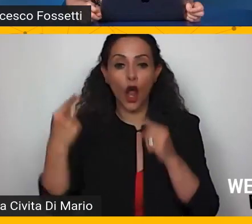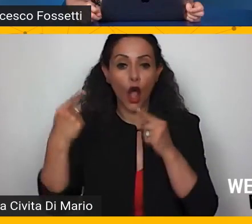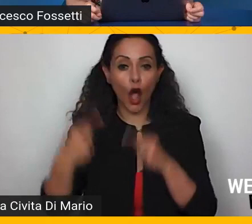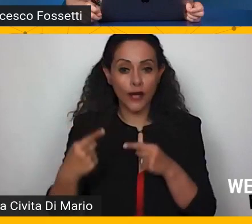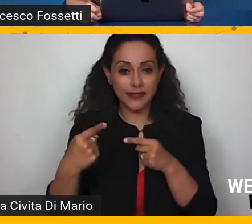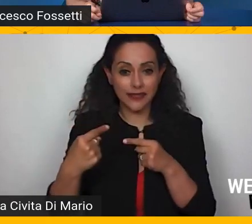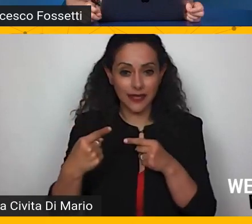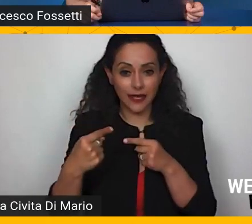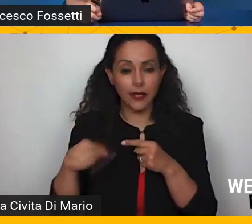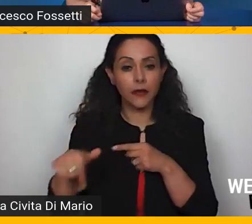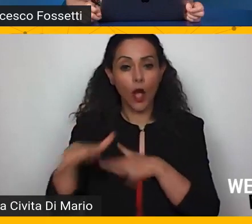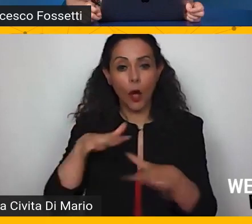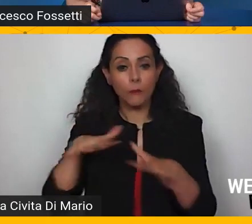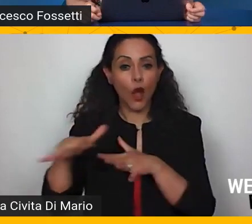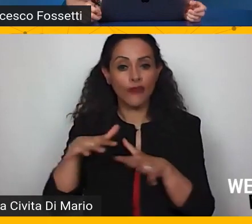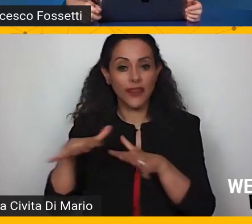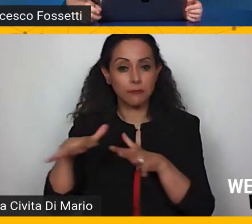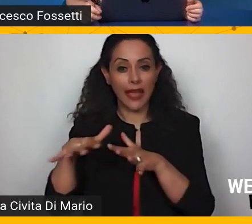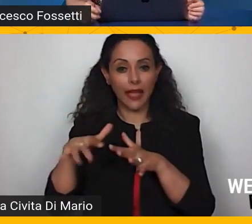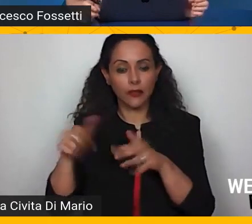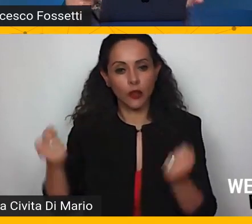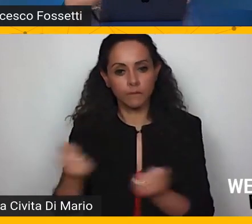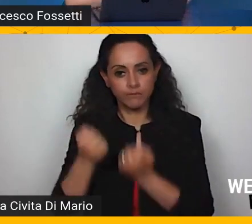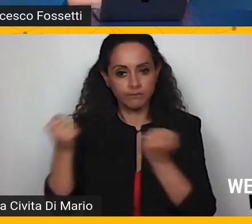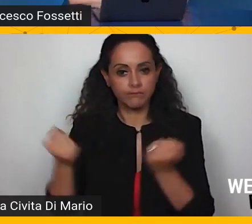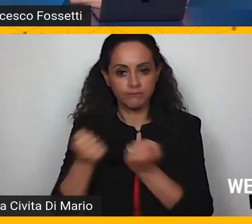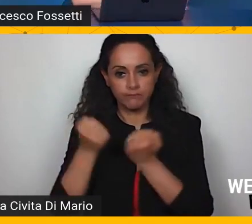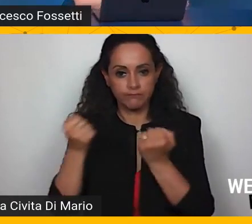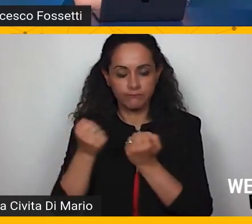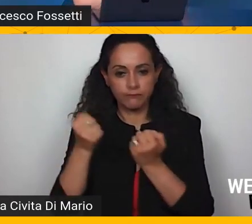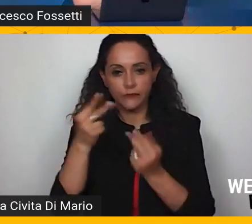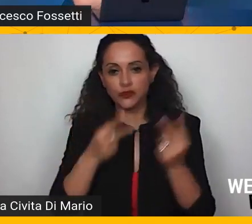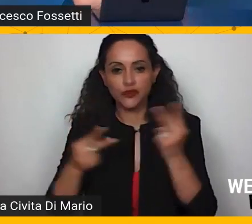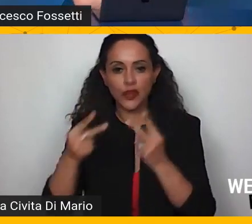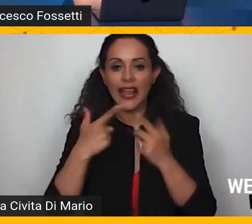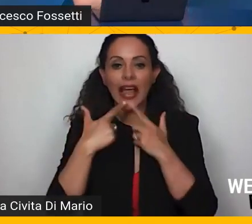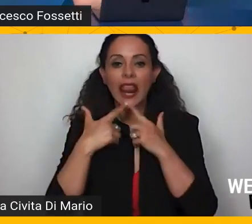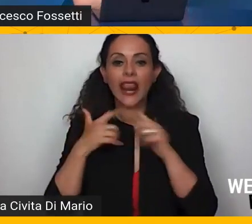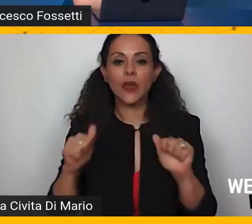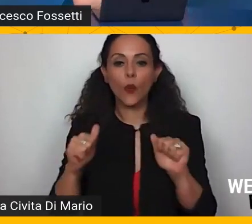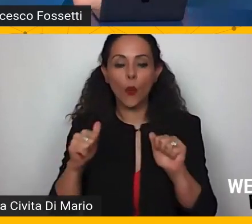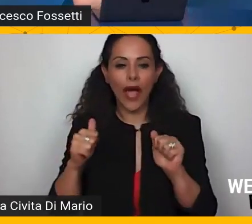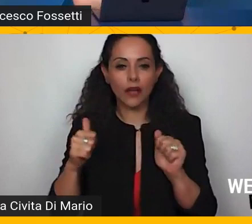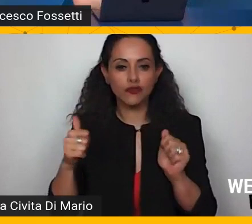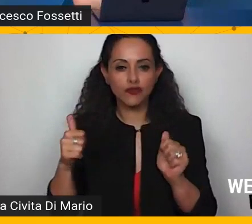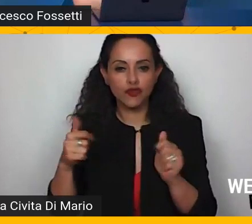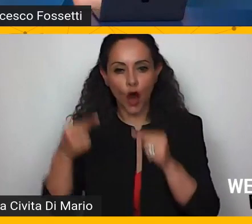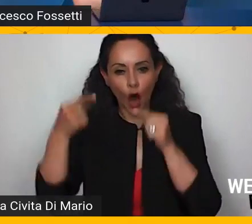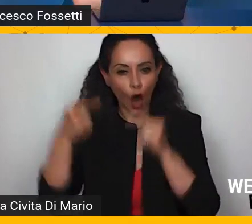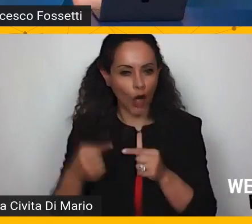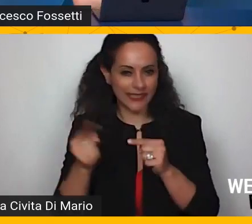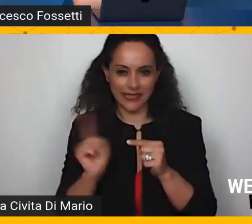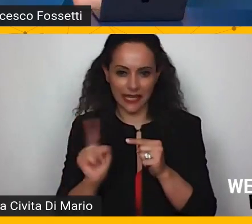diciamo così che ehm si attiva per cercare di riportare il